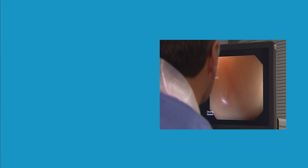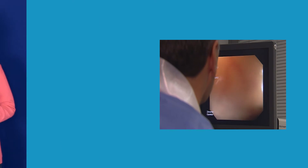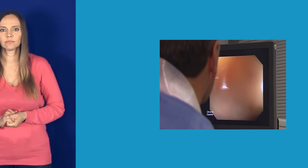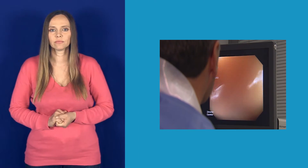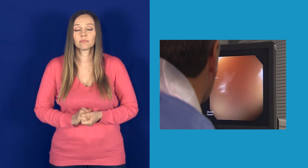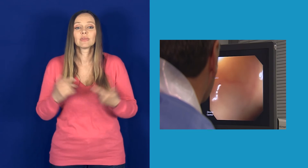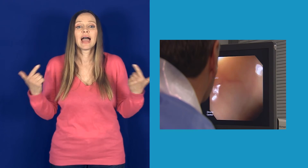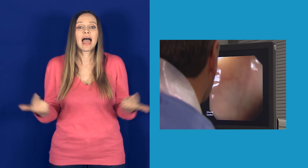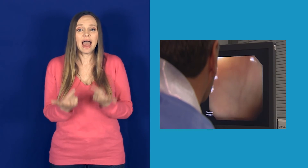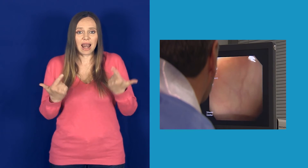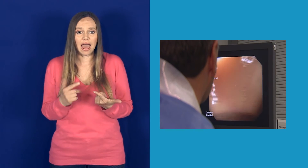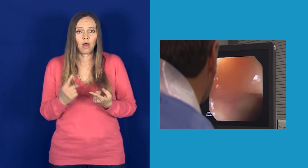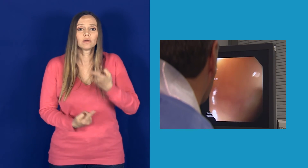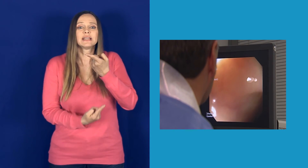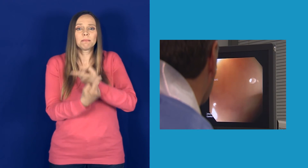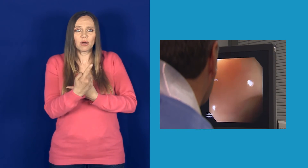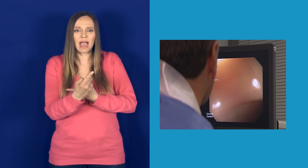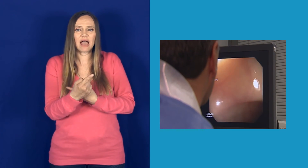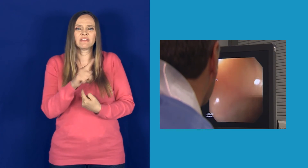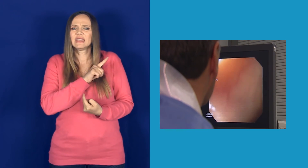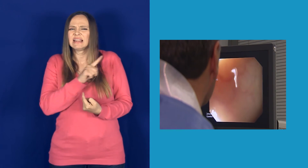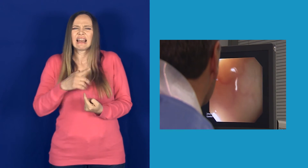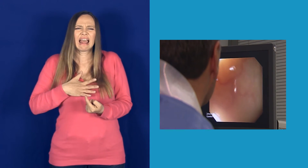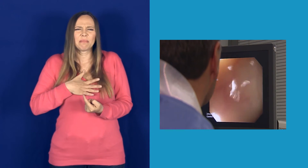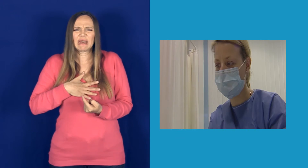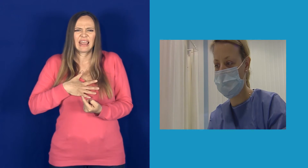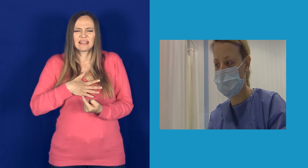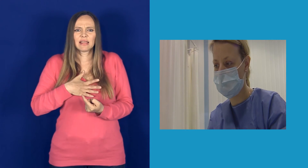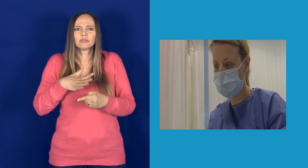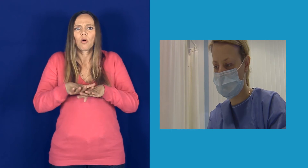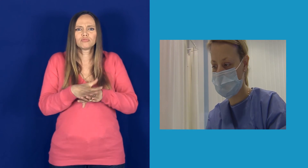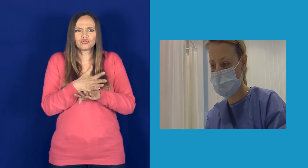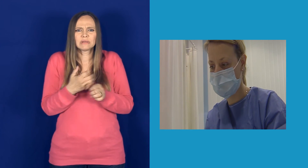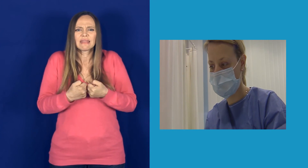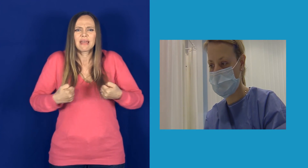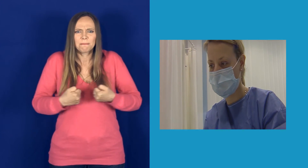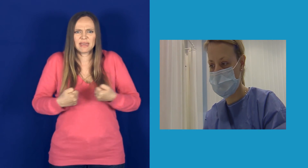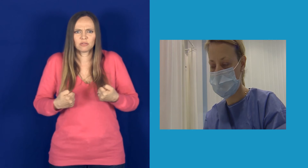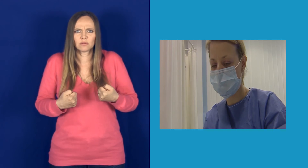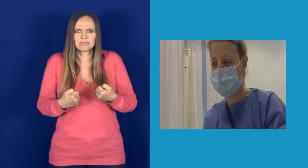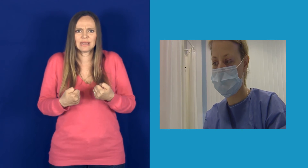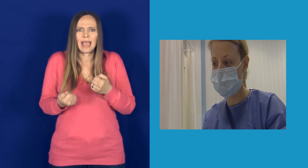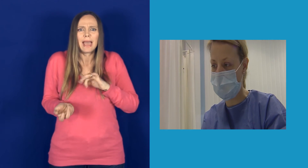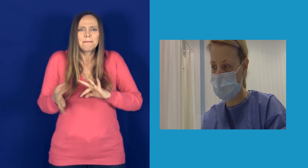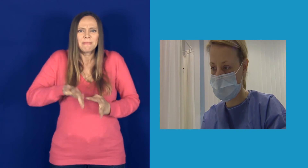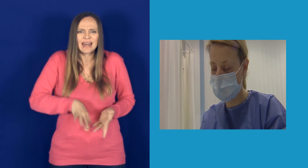Lahko se vam pojavi neprijeten občutek napetosti, pretakanja ali krči.